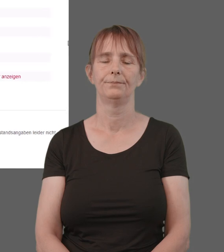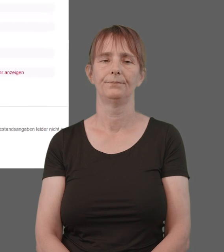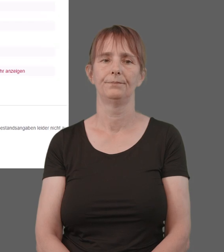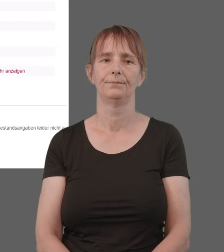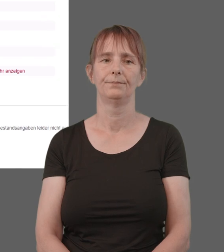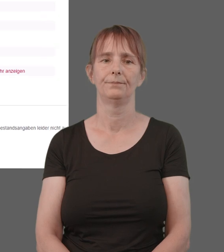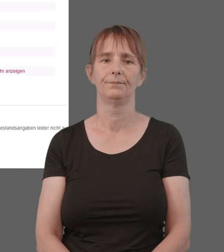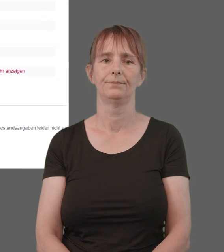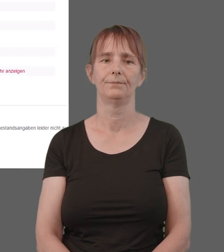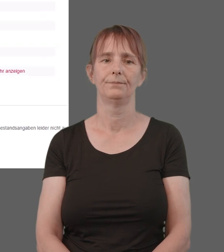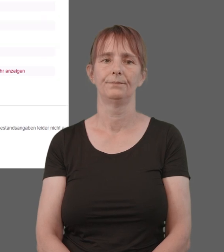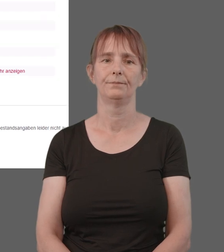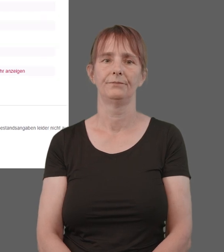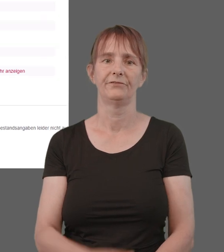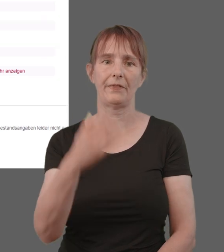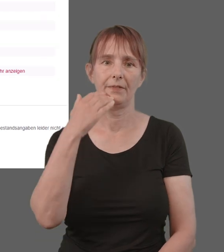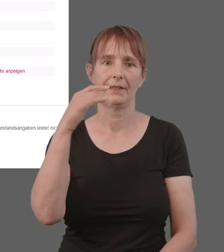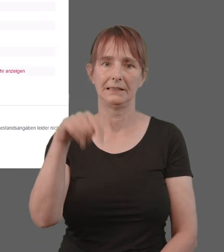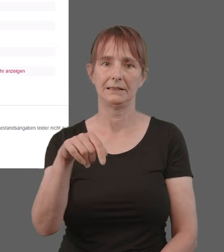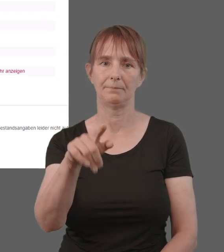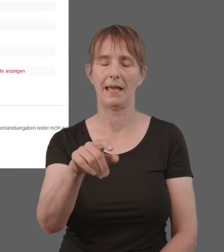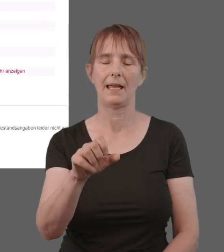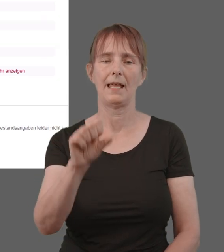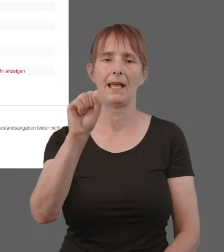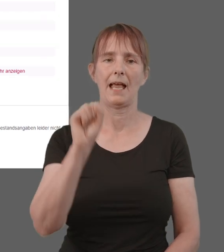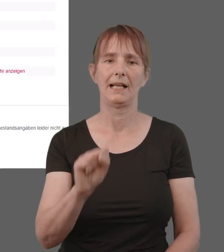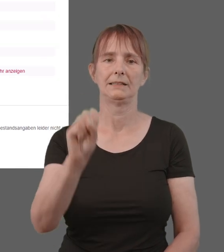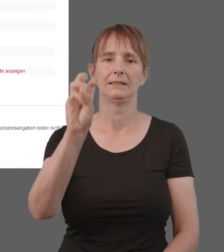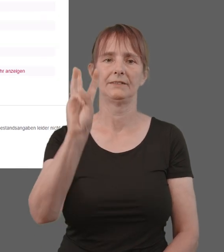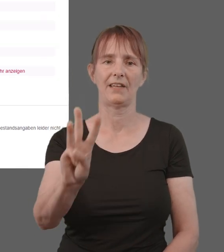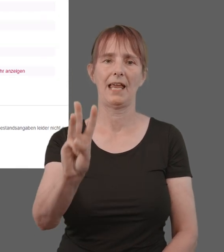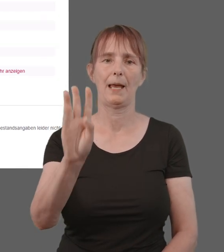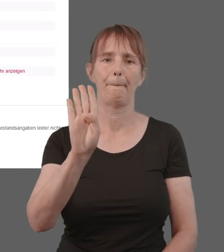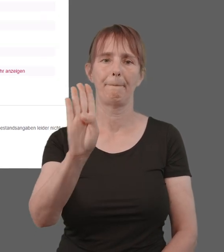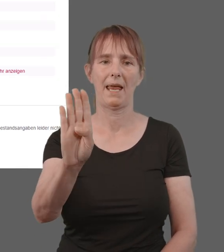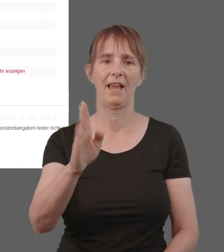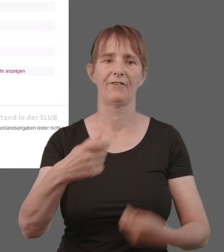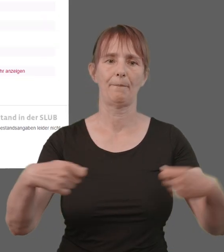bekommen Sie unter dem Reiter "Bibliotheken" auch gleich wieder den Hinweis auf den Bestand in der